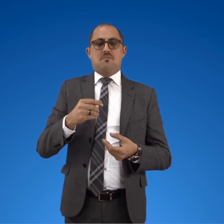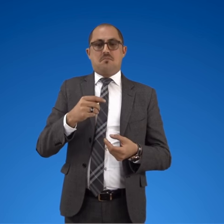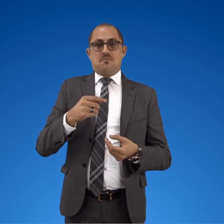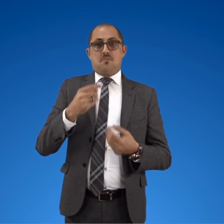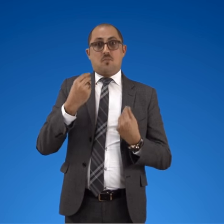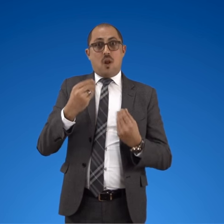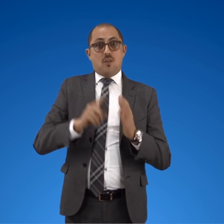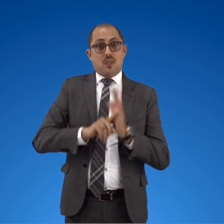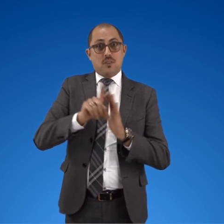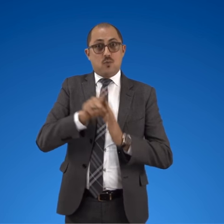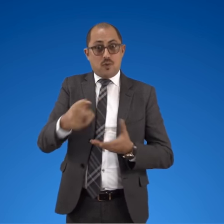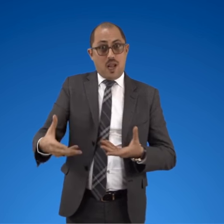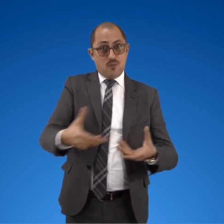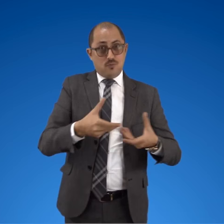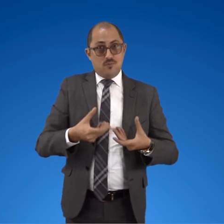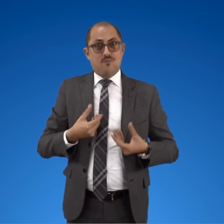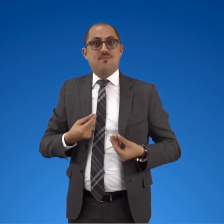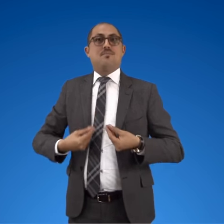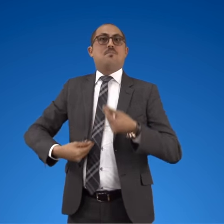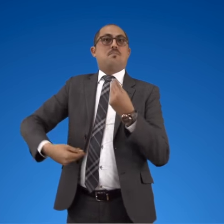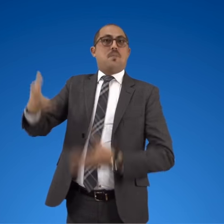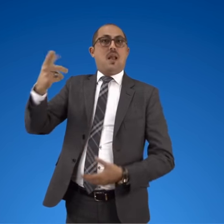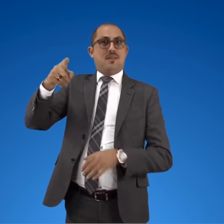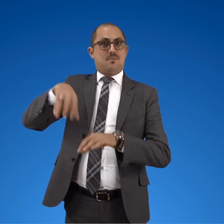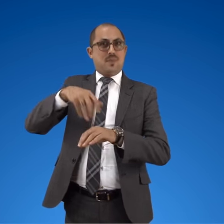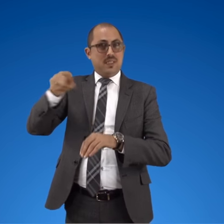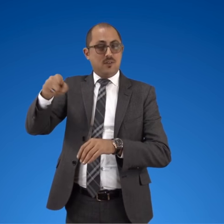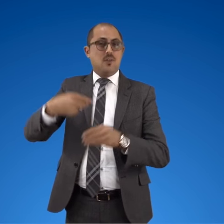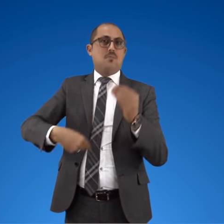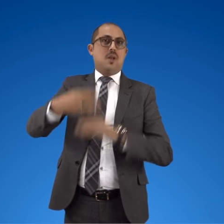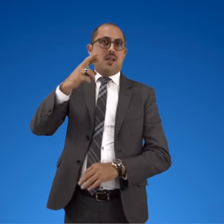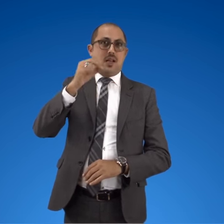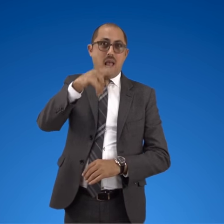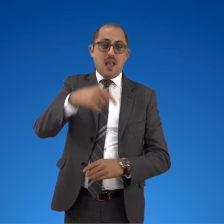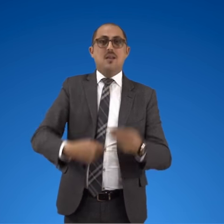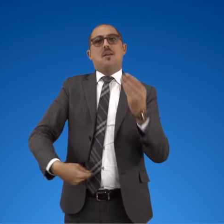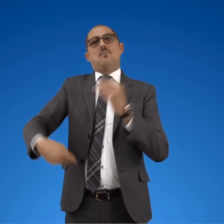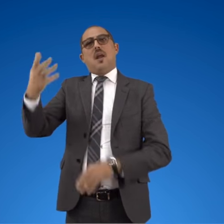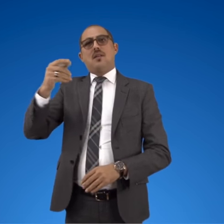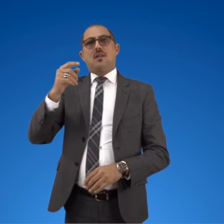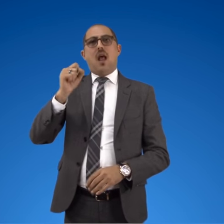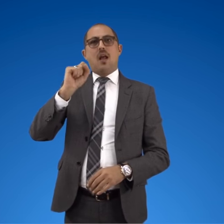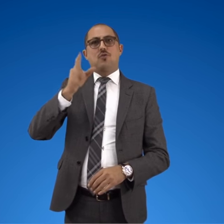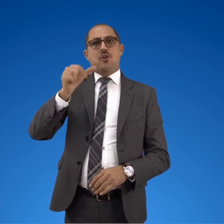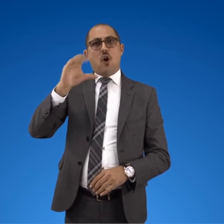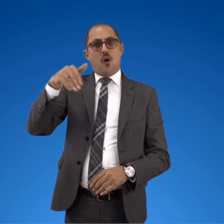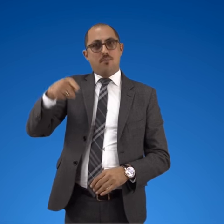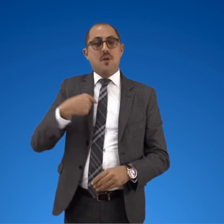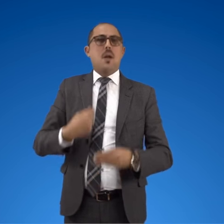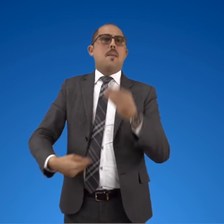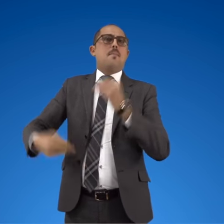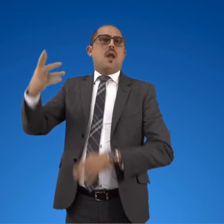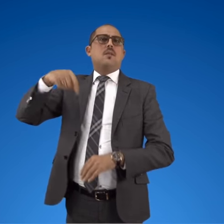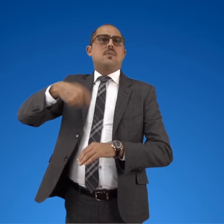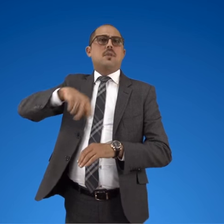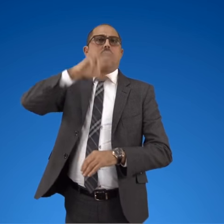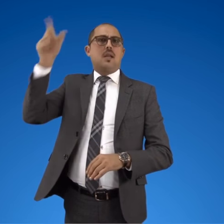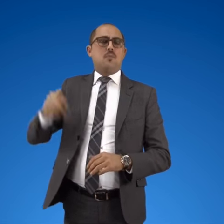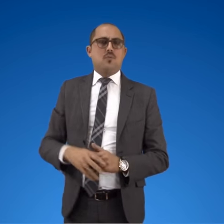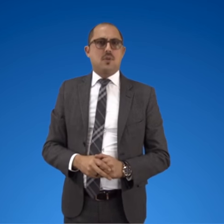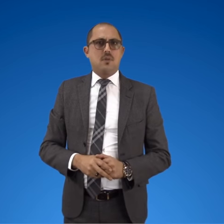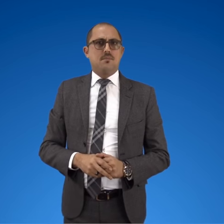Ministero, alla RAI, AGCOM e al Presidente della Repubblica